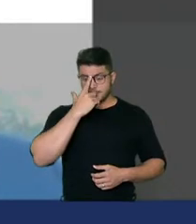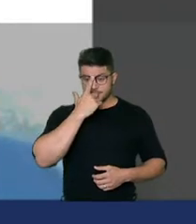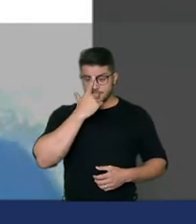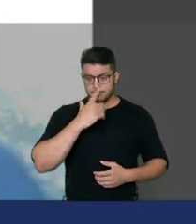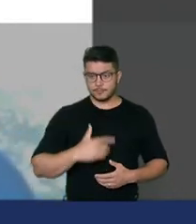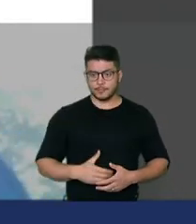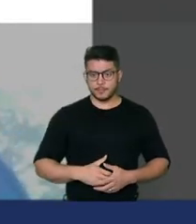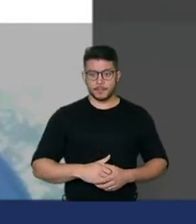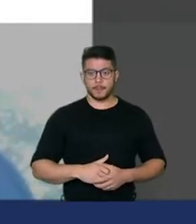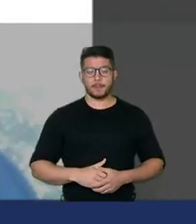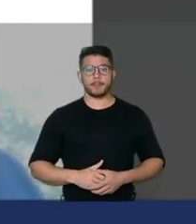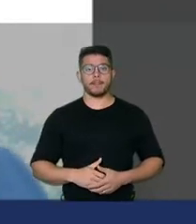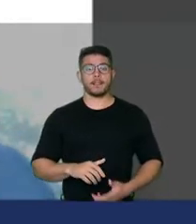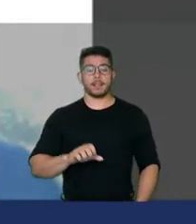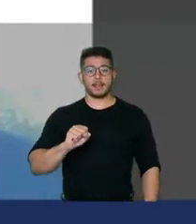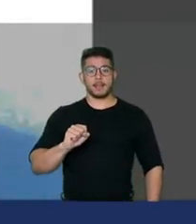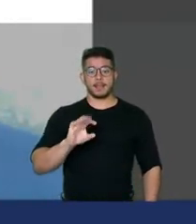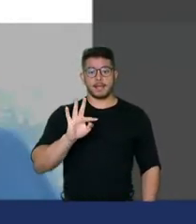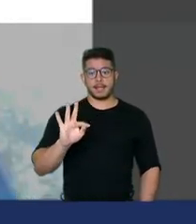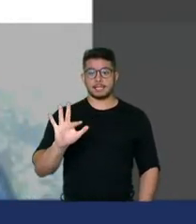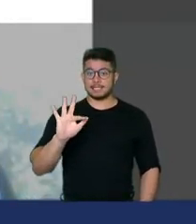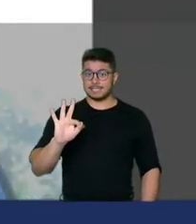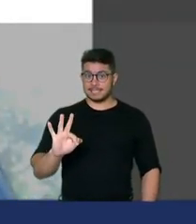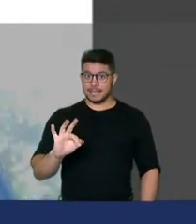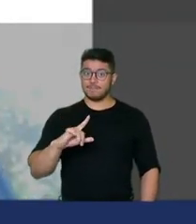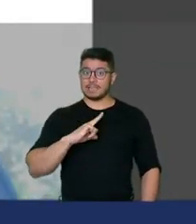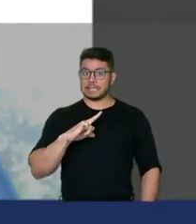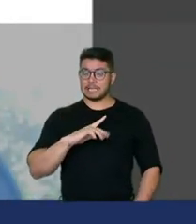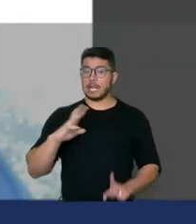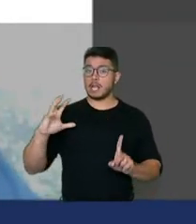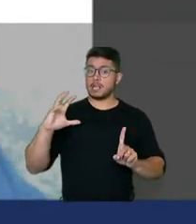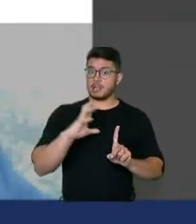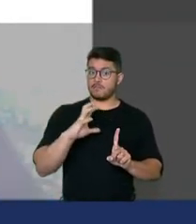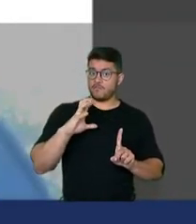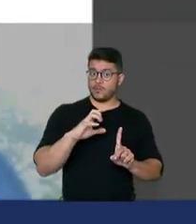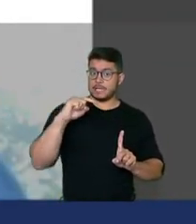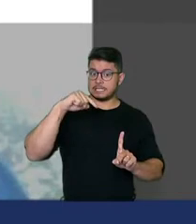É EXATAMENTE ISSO. A AMEAÇA DOS TENTÁCULOS DO STF SOBRE